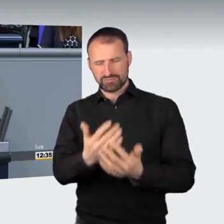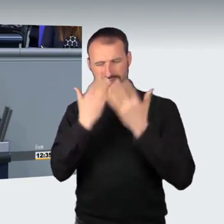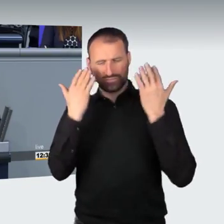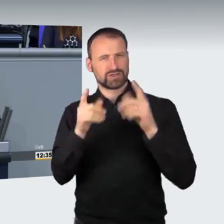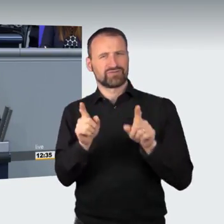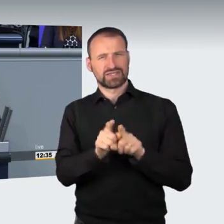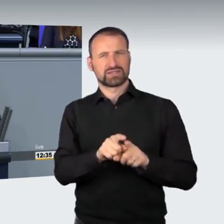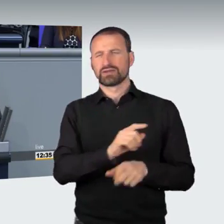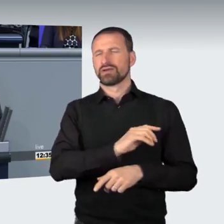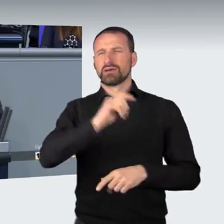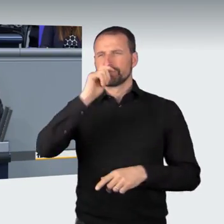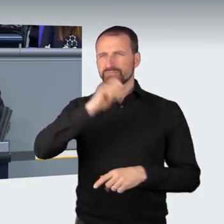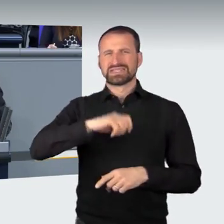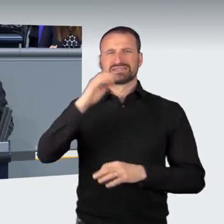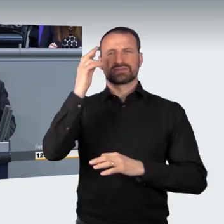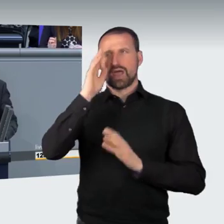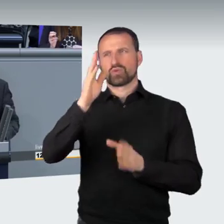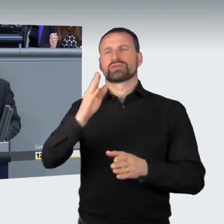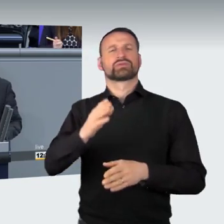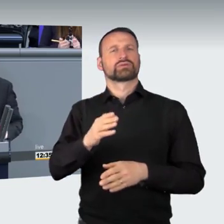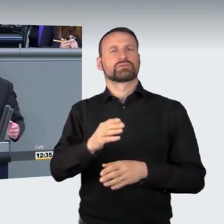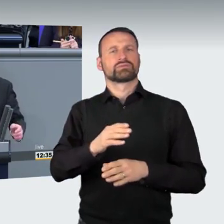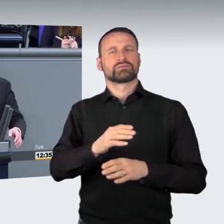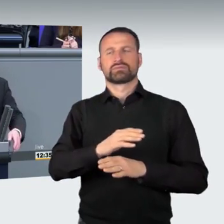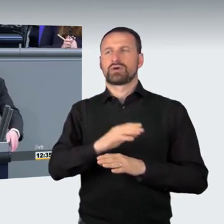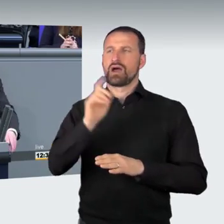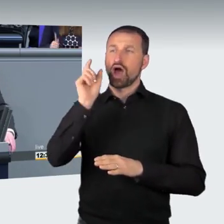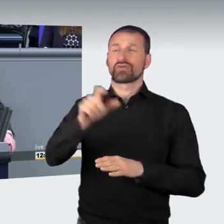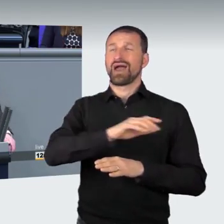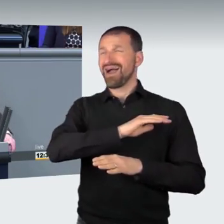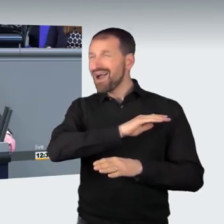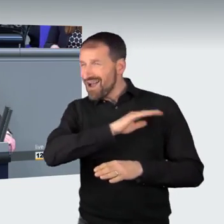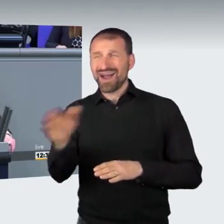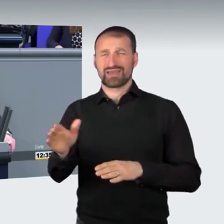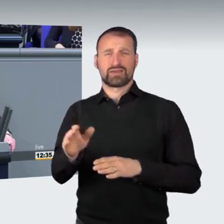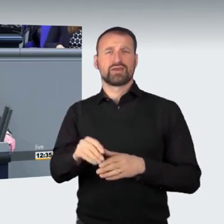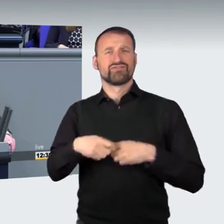gegen alle Vermieterinnen und Vermieter. Ja, liebe Kolleginnen und Kollegen,